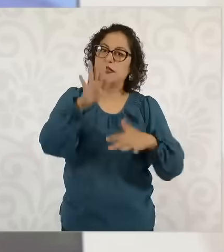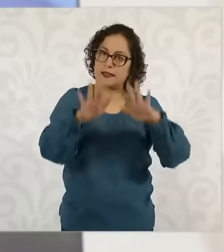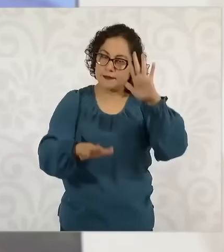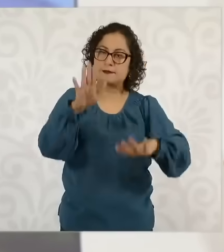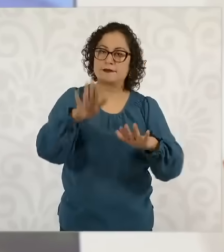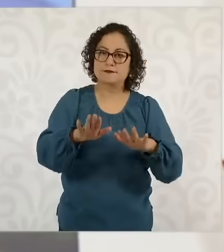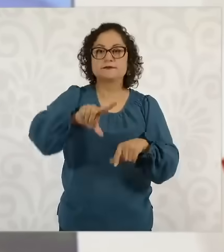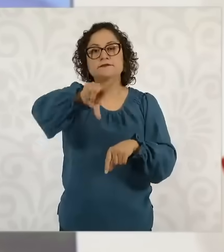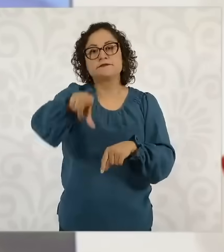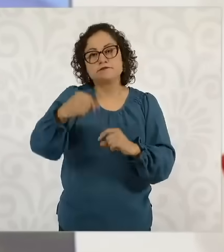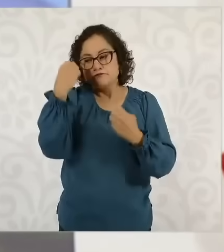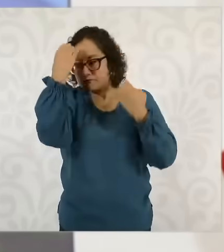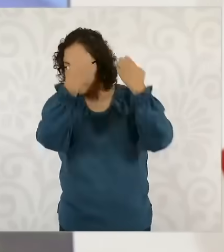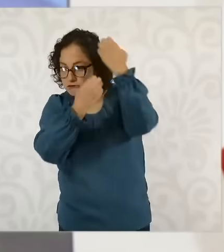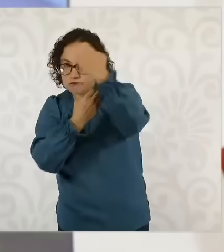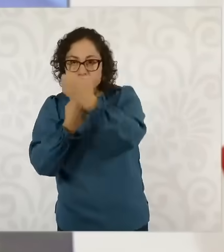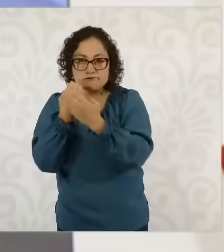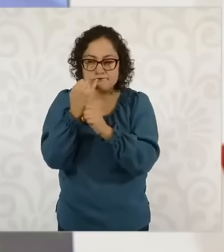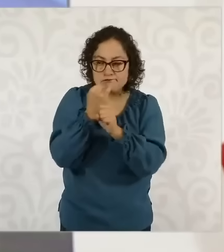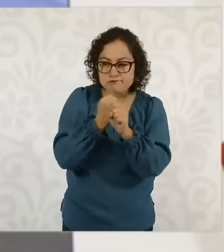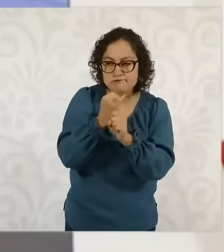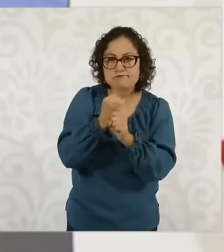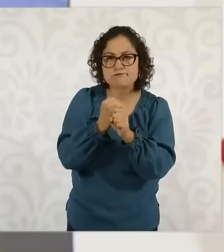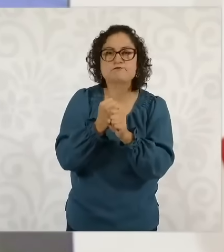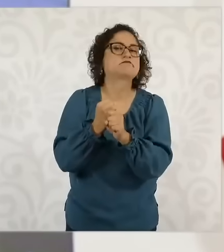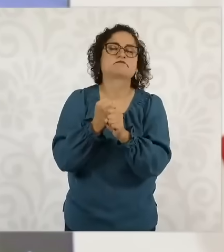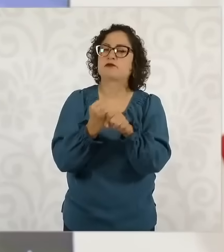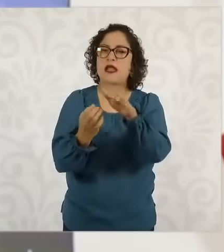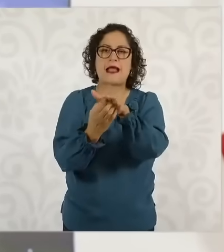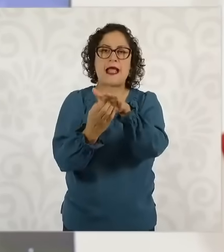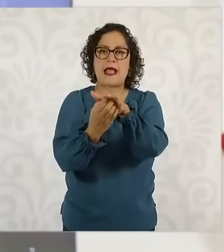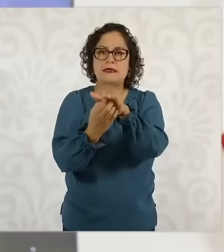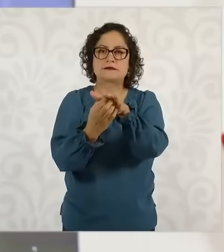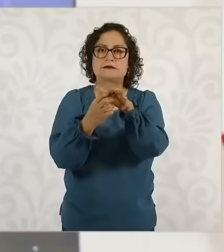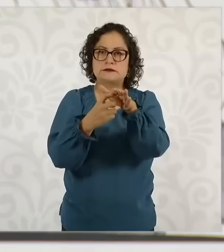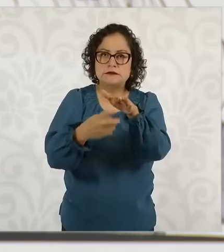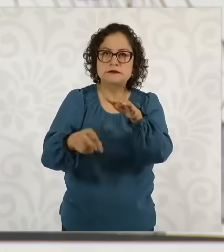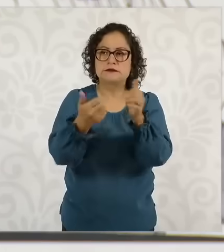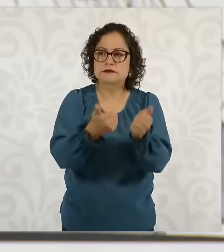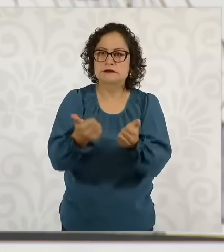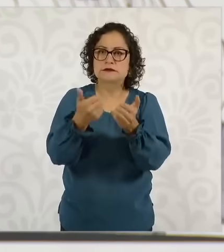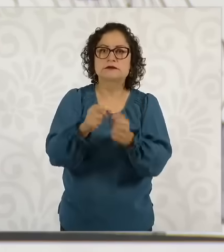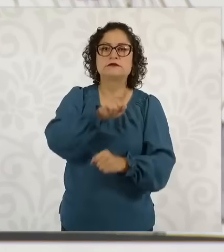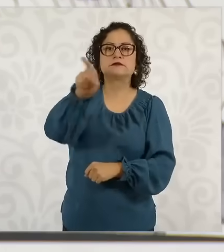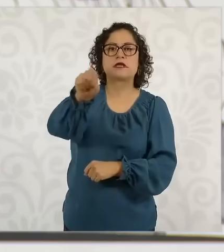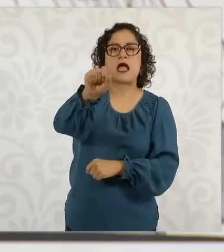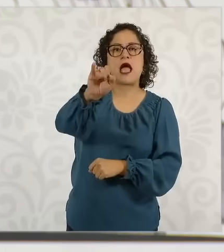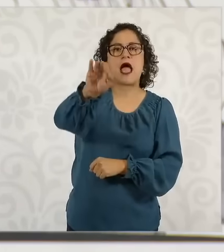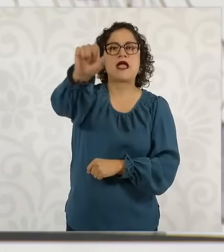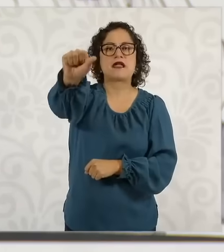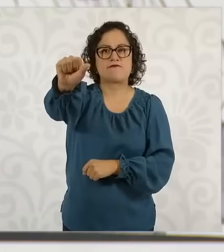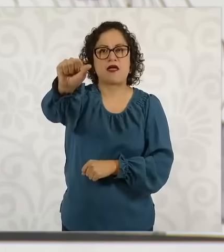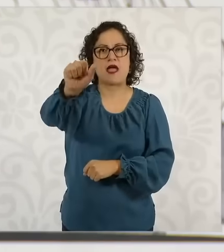de una revisión técnica de que la carga se vaya al AIFA y además que se reduzca el número de vuelos